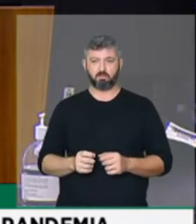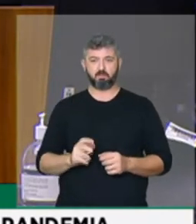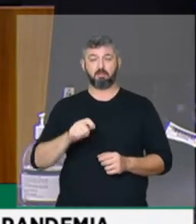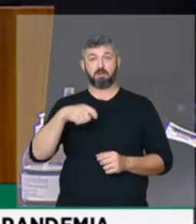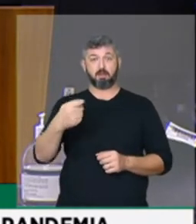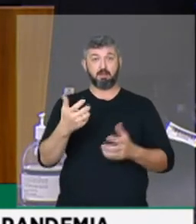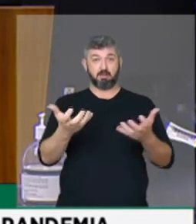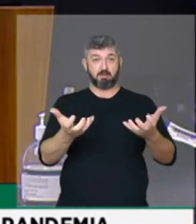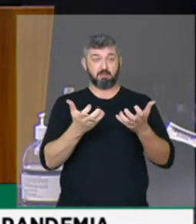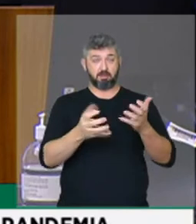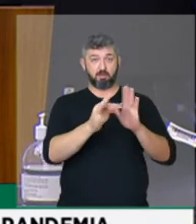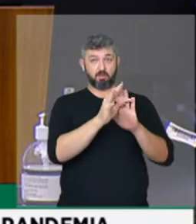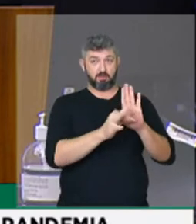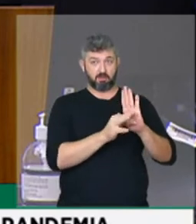CLARO. QUEM QUISER MANTER O TEXTO, POR FAVOR. POR FAVOR...